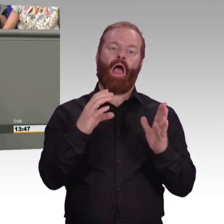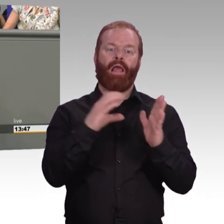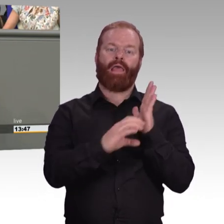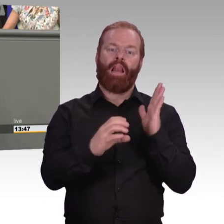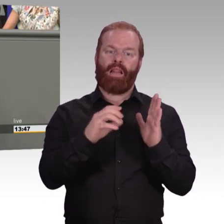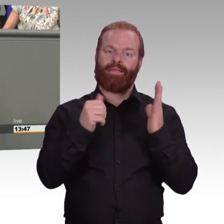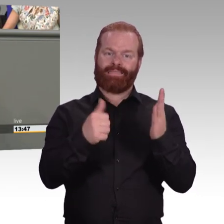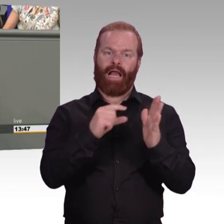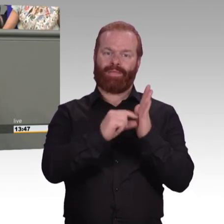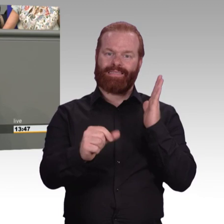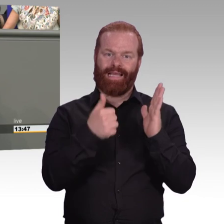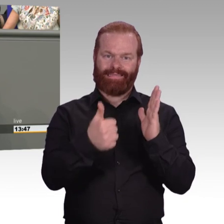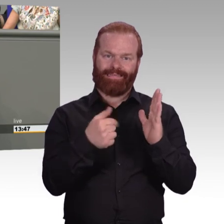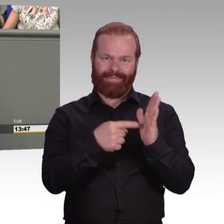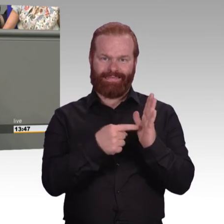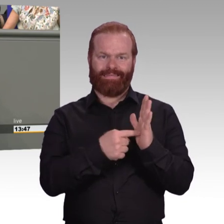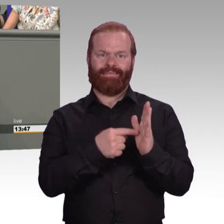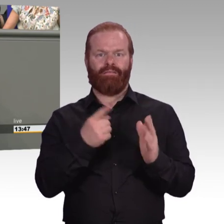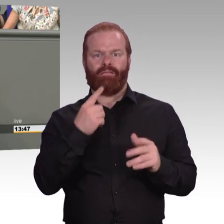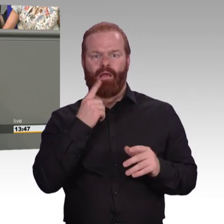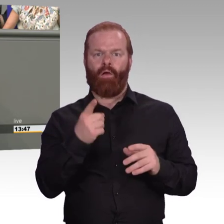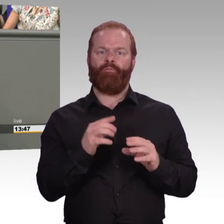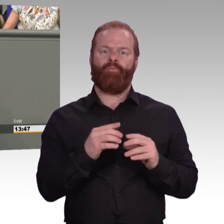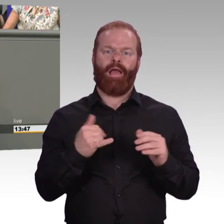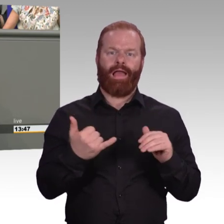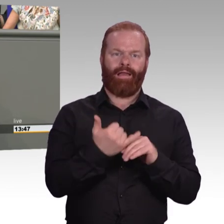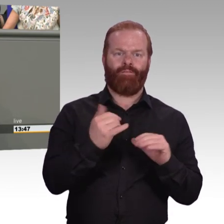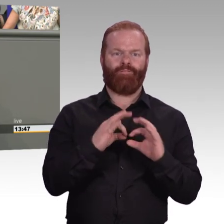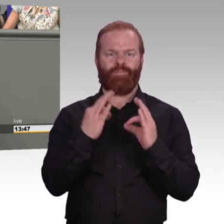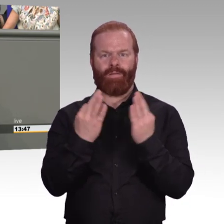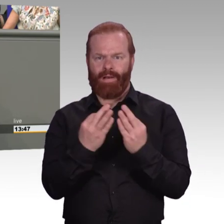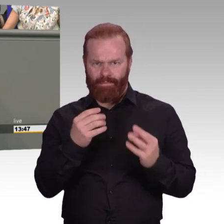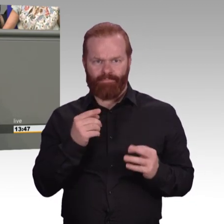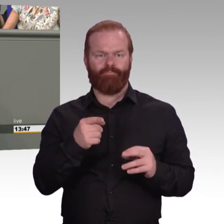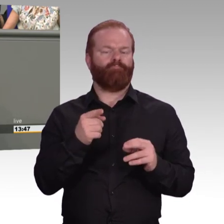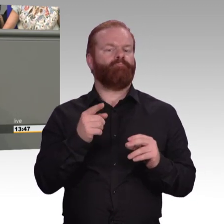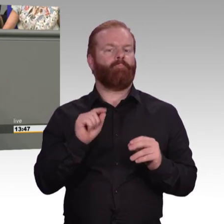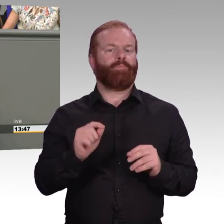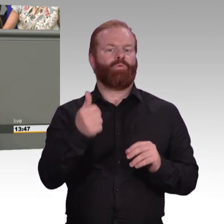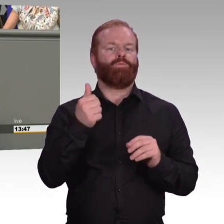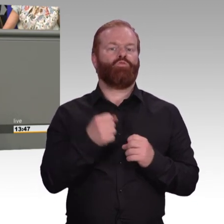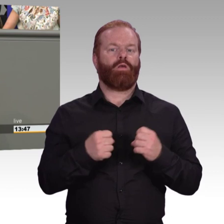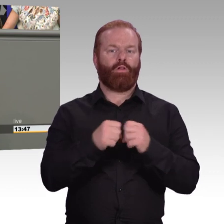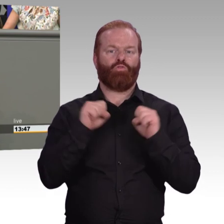Die Kinder sind volle Grundrechtsträger, Kollegin Harder-Kühnel hatte darauf hingewiesen. Von Anfang an war ihnen das aber ein Dorn im Auge,